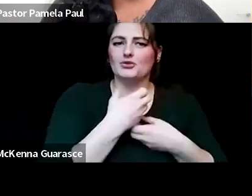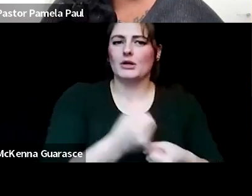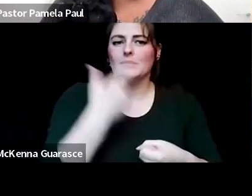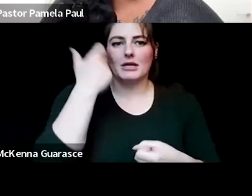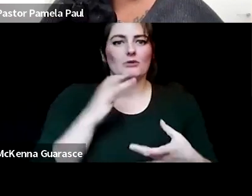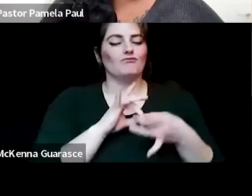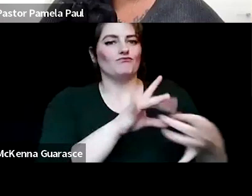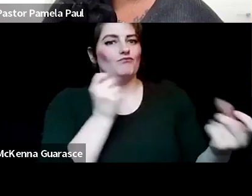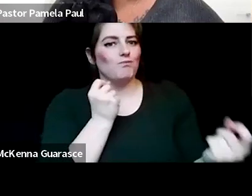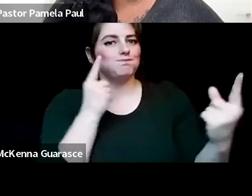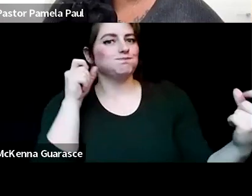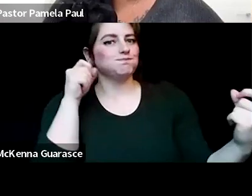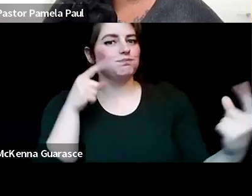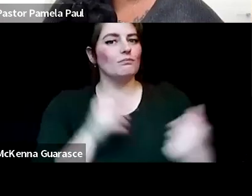y comunicar,